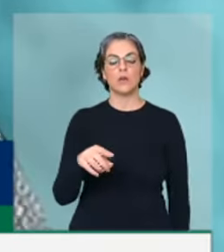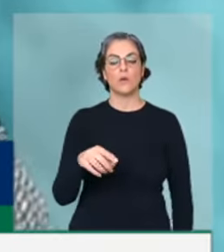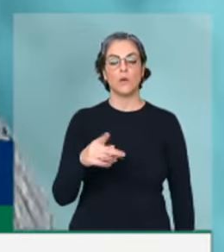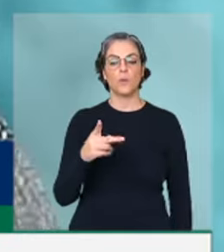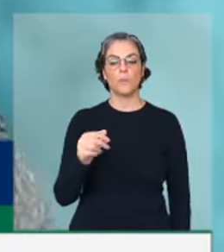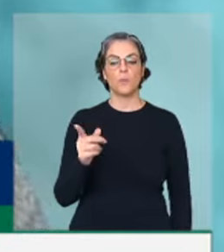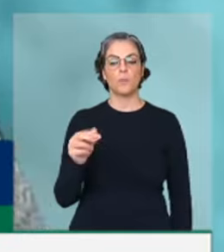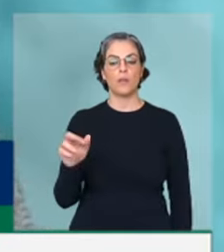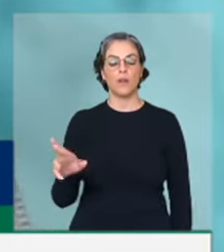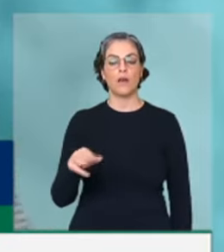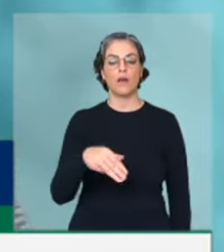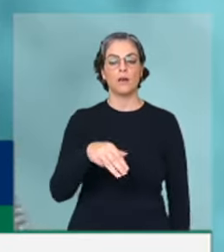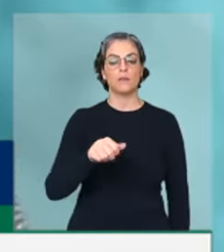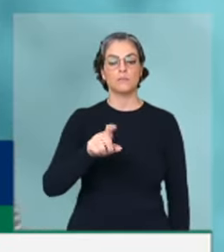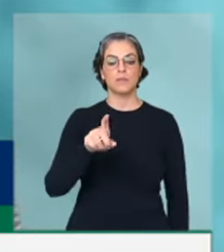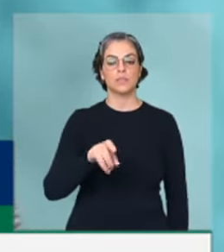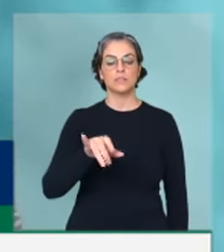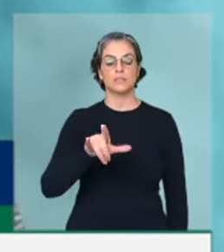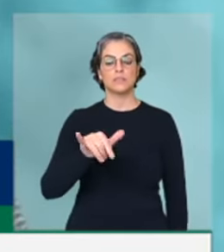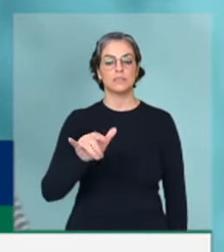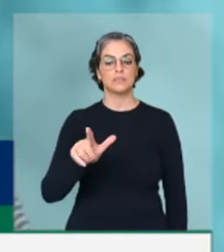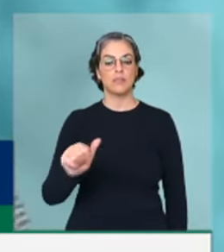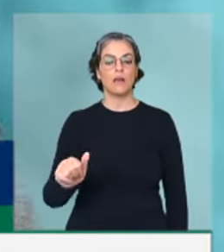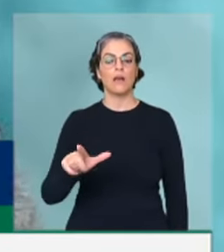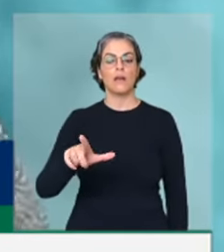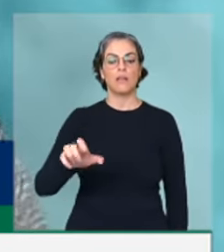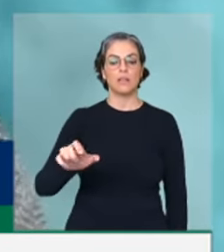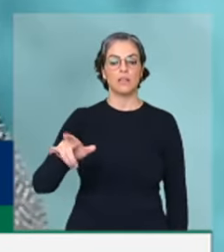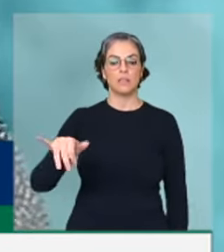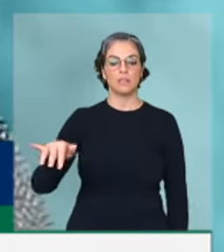PCDOB. AROLDO, DESDE ENTÃO É DIRIGENTE DO COMITÊCENTRAL DO PCDOB. AO LADO DE JOÃO